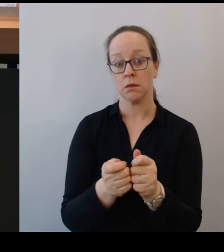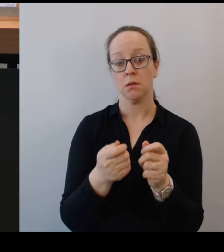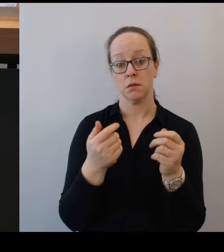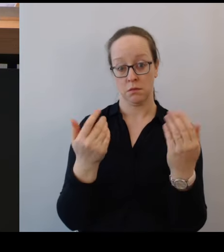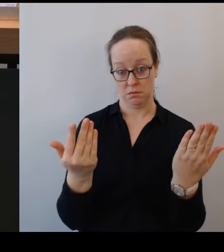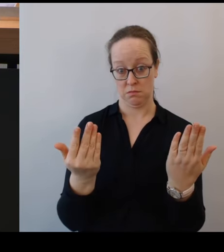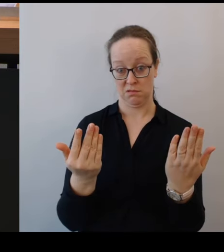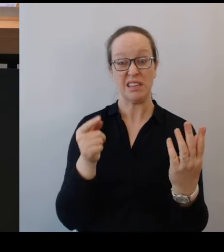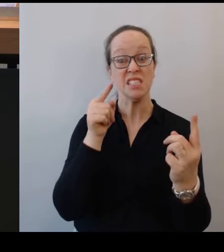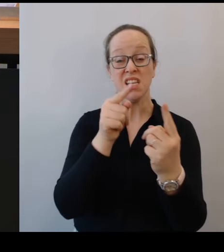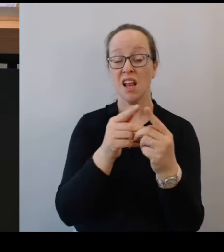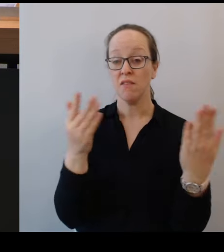nicht zu machen sein. (Beifall)